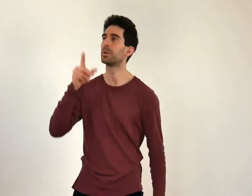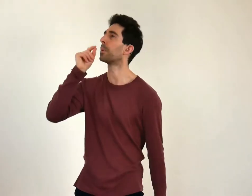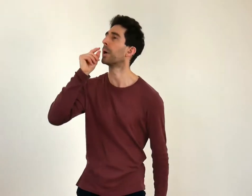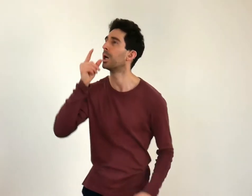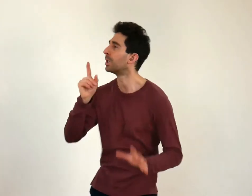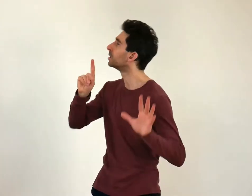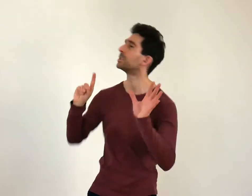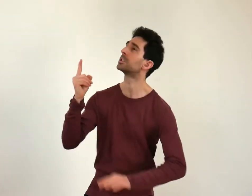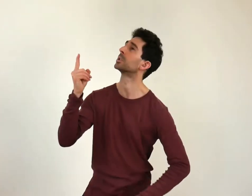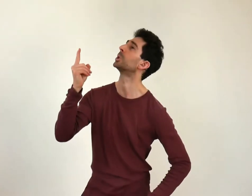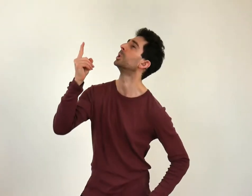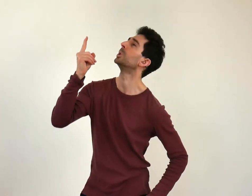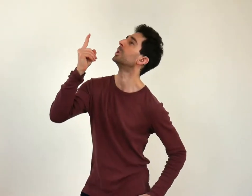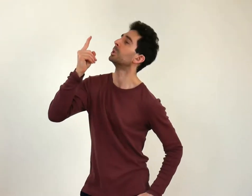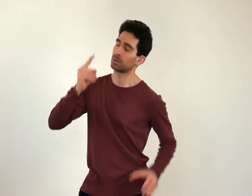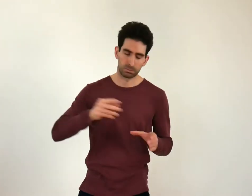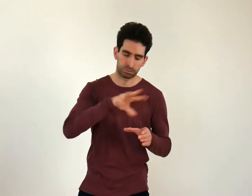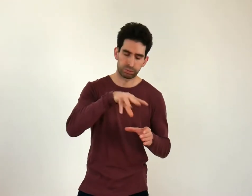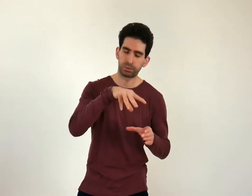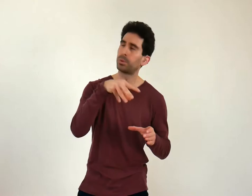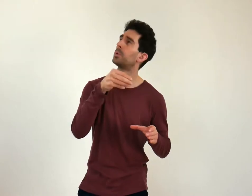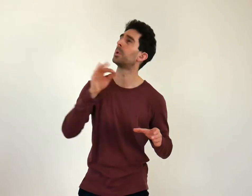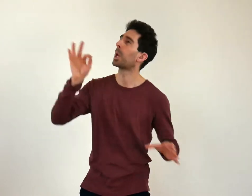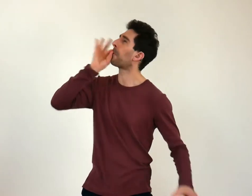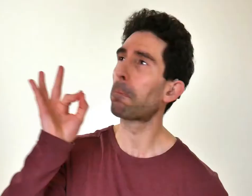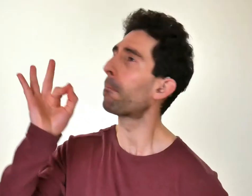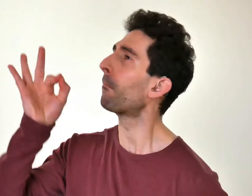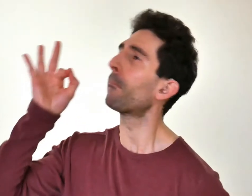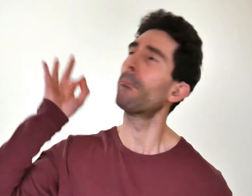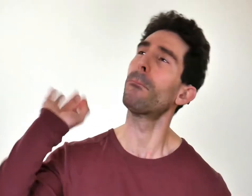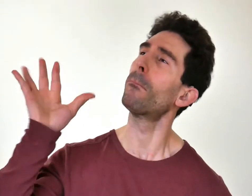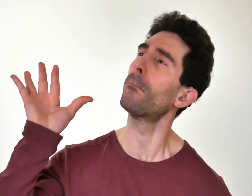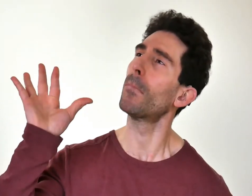Mon papa, c'est un dieu ! Sa mayonnaise est excellente.